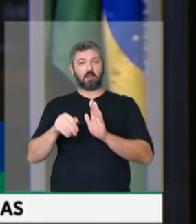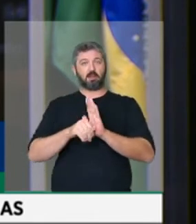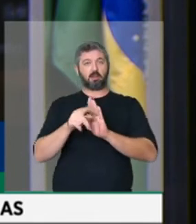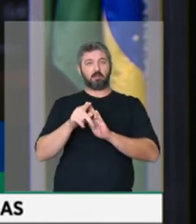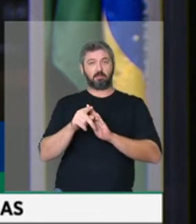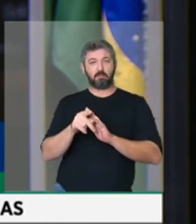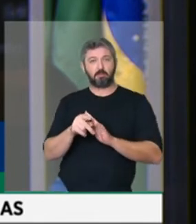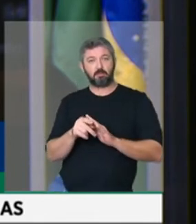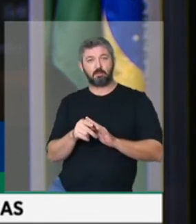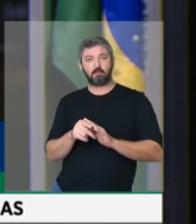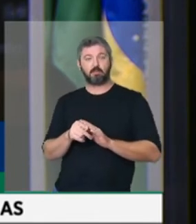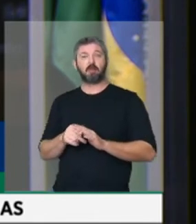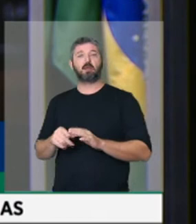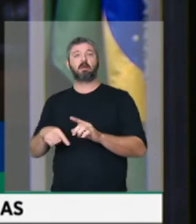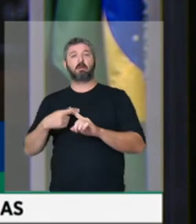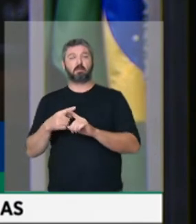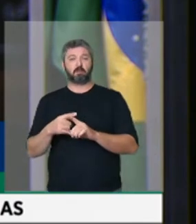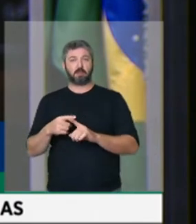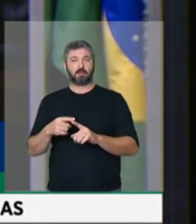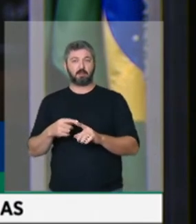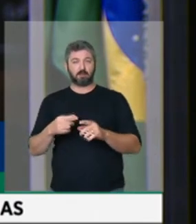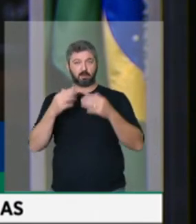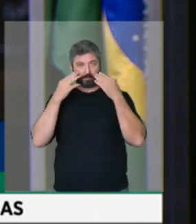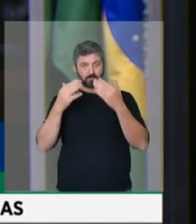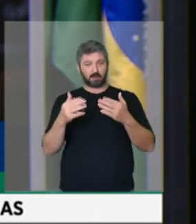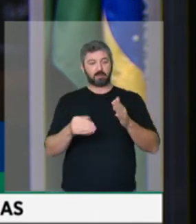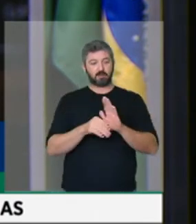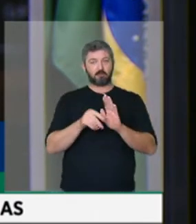QUANTO A JURIDICIDADE DA MATÉRIA EMENDAS A ELA APRESENTADAS PERANTE COMISSÃO SÃO JURÍDICAS. POIS SE HARMS